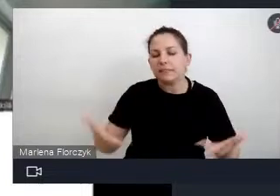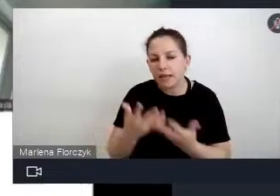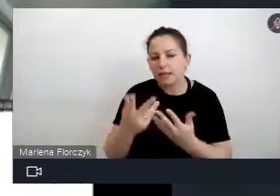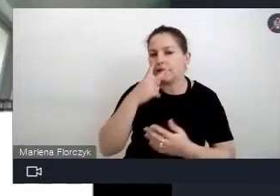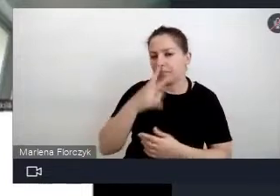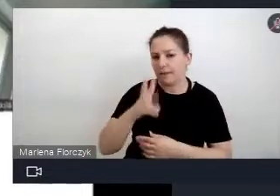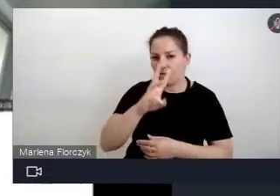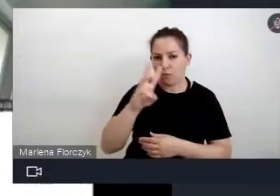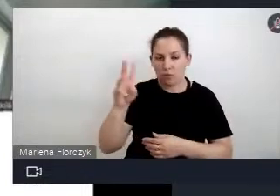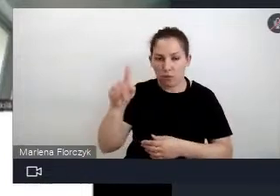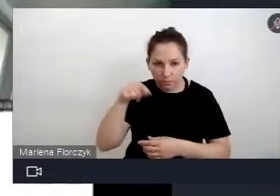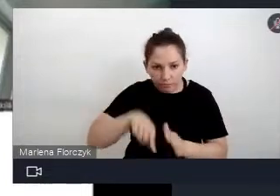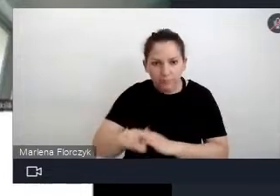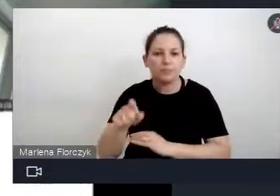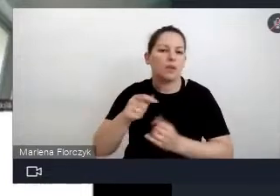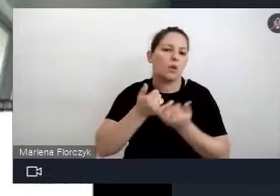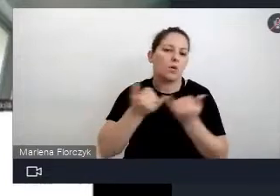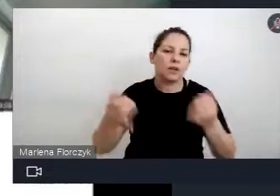gdzie zamieszczamy wiele aktualnych informacji.